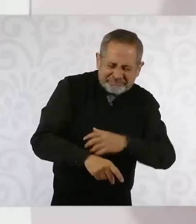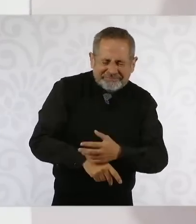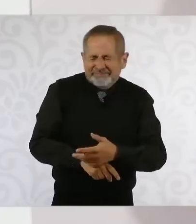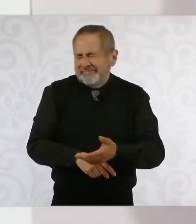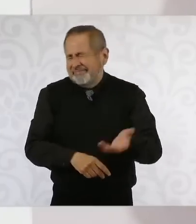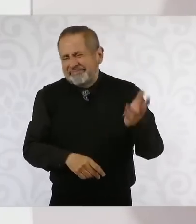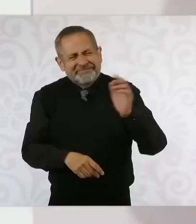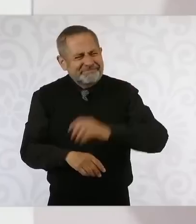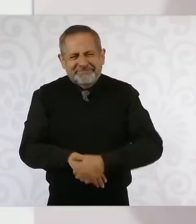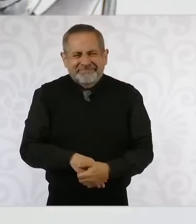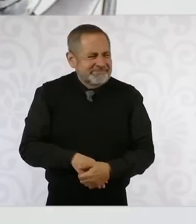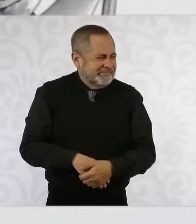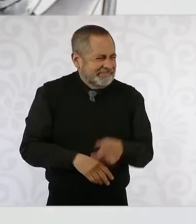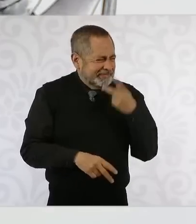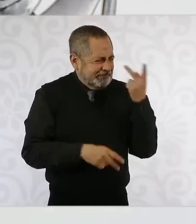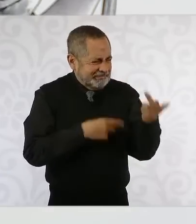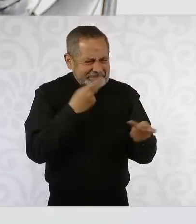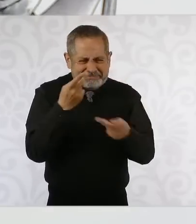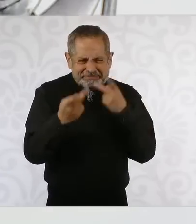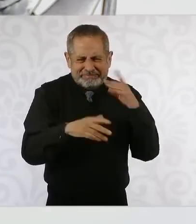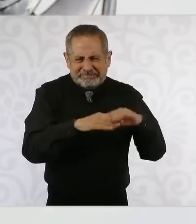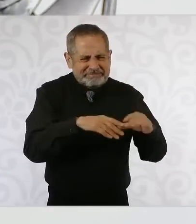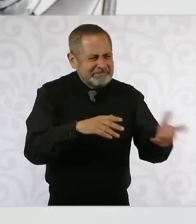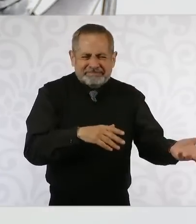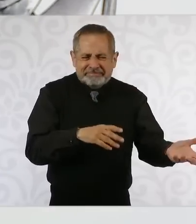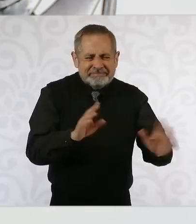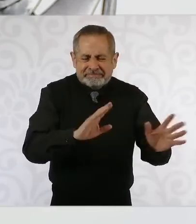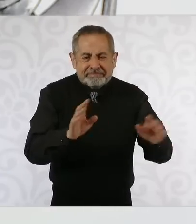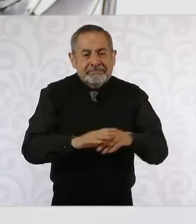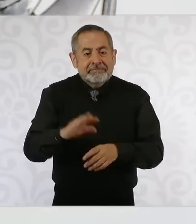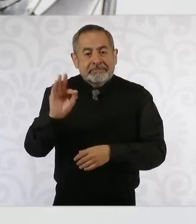realidad todos sab sabemos que la producción de fentanilo y de los opioides viene de las propias